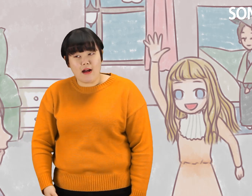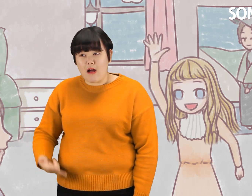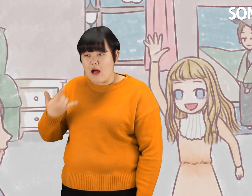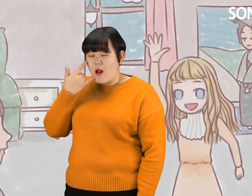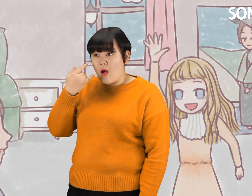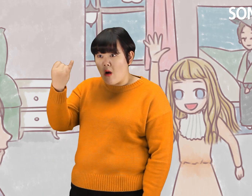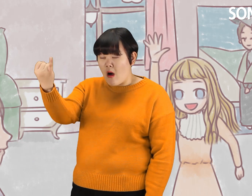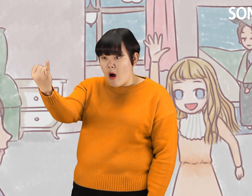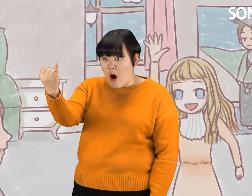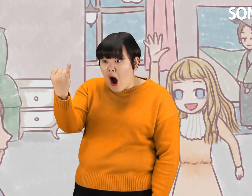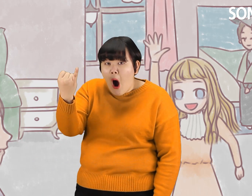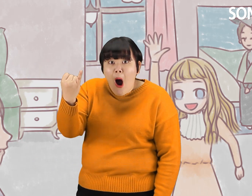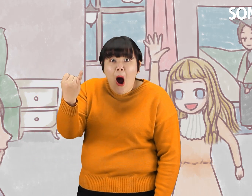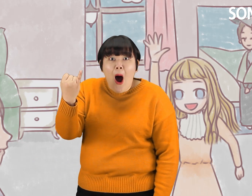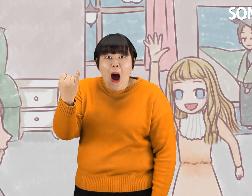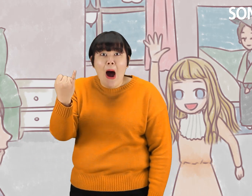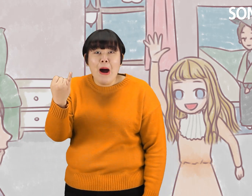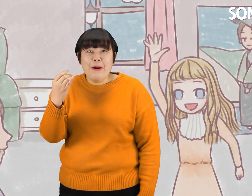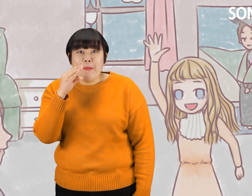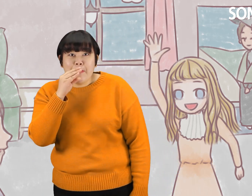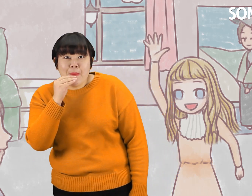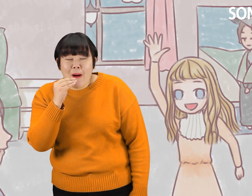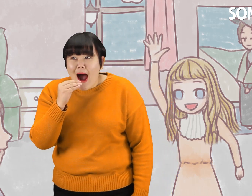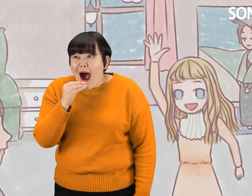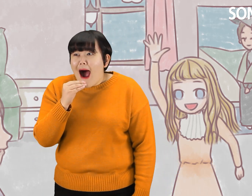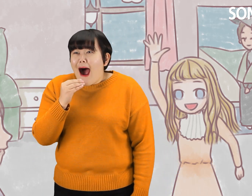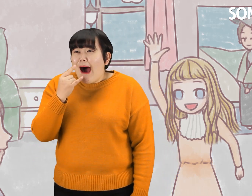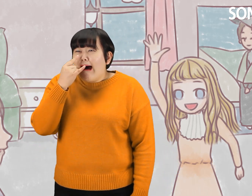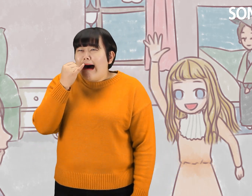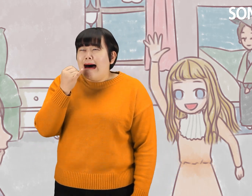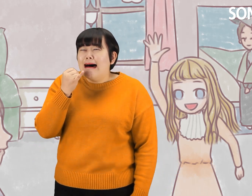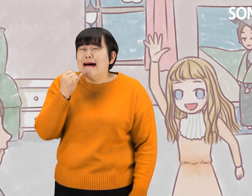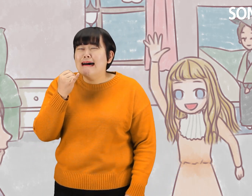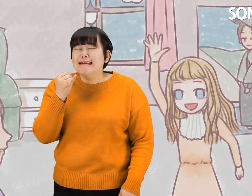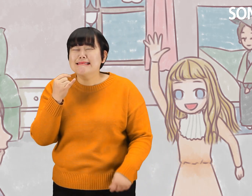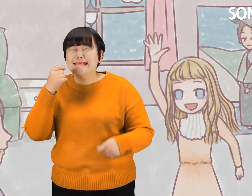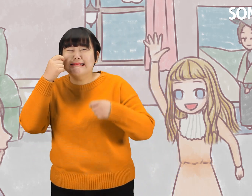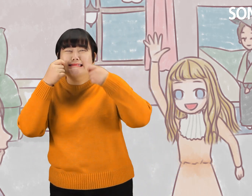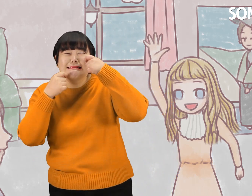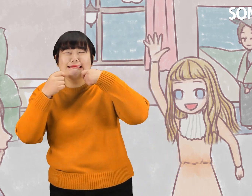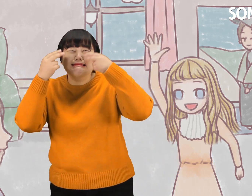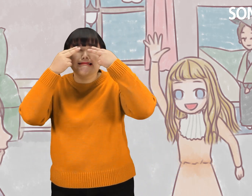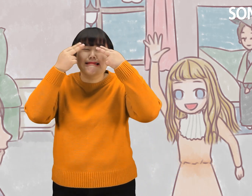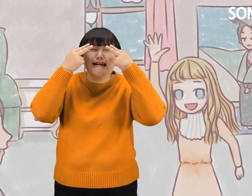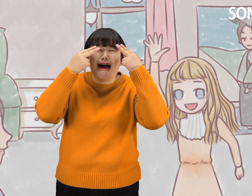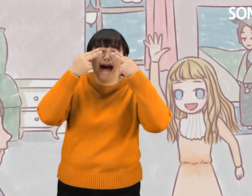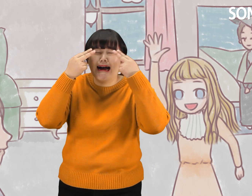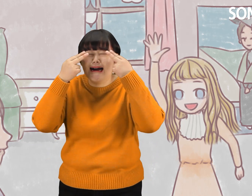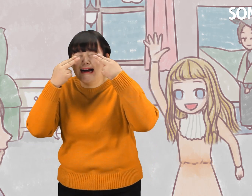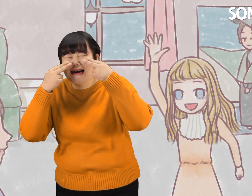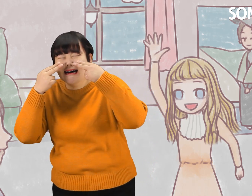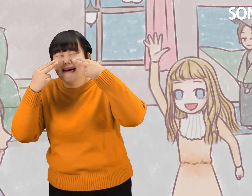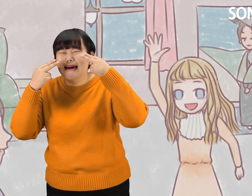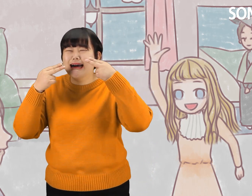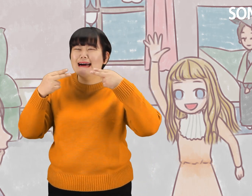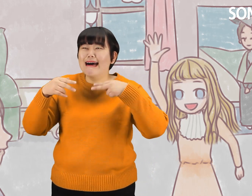ヘレンがきちんと言って走ってくる母親は喜びの涙を流し取った。